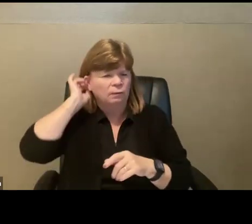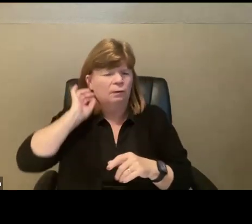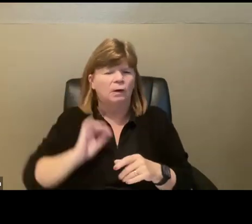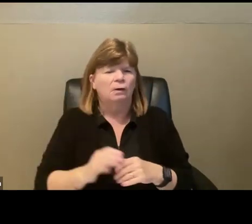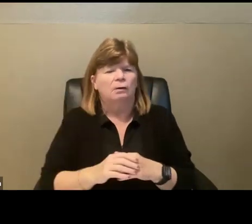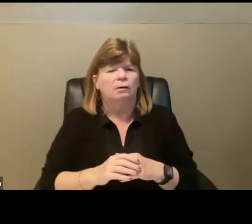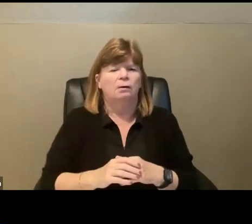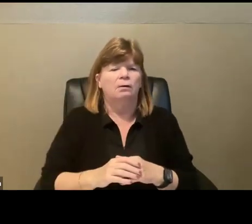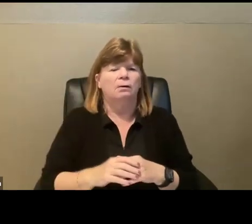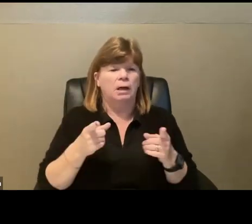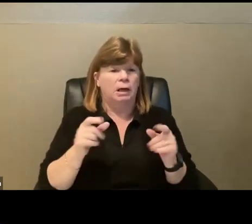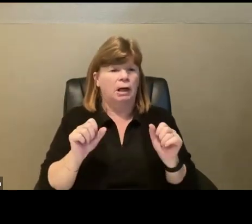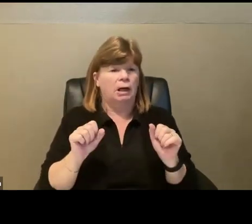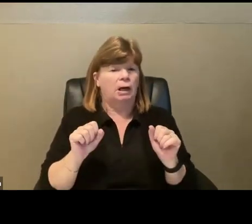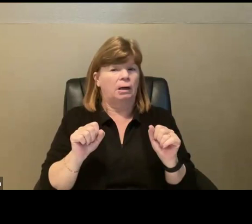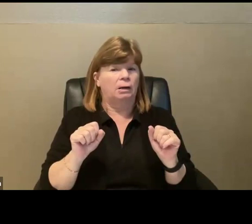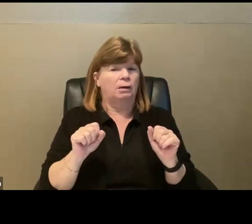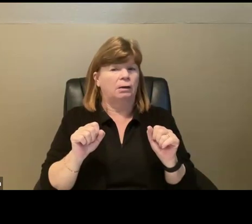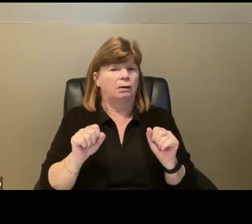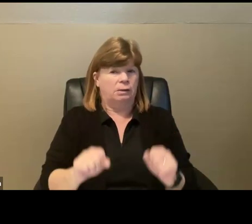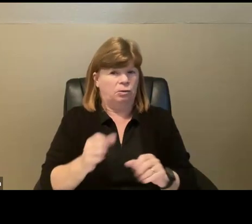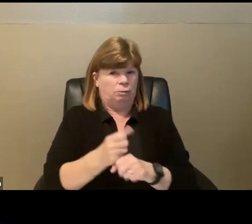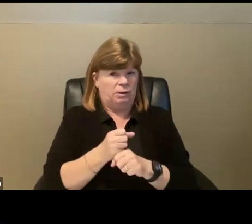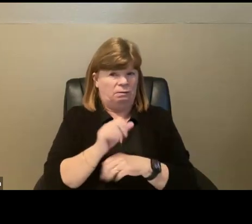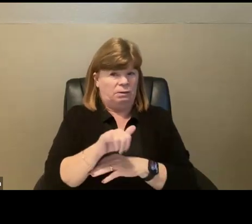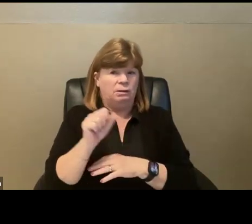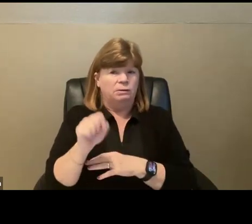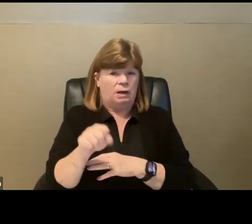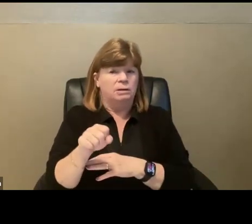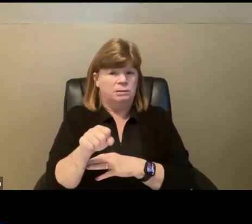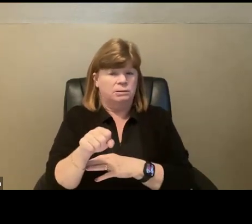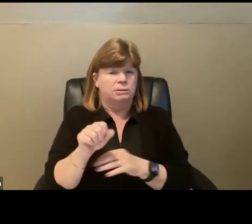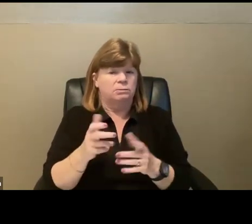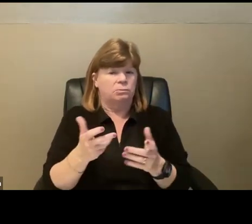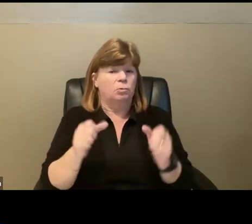¿Podrías conseguir esto? Bueno, sí, podrías. Es posible conseguir esto.